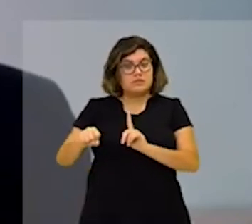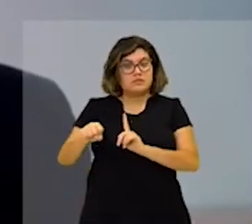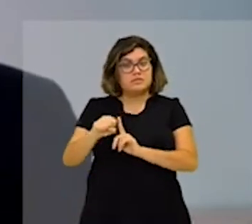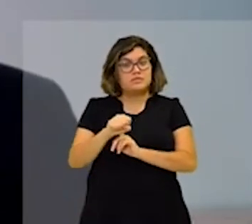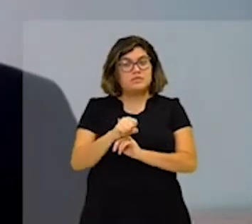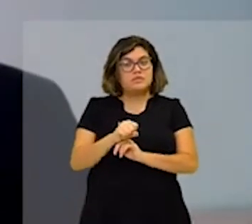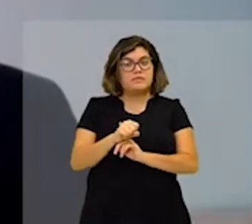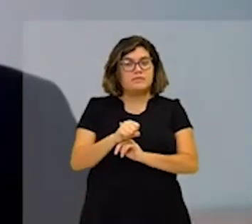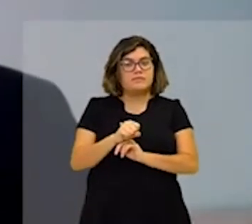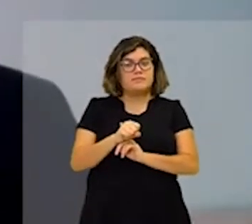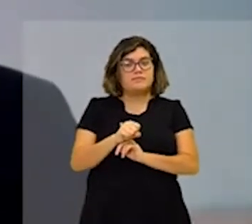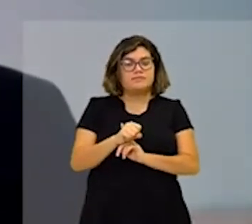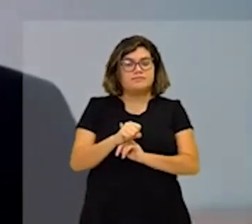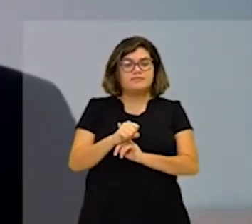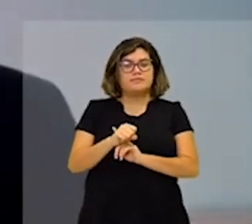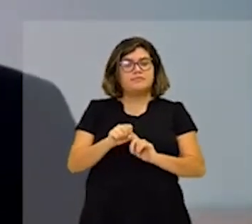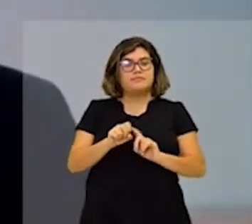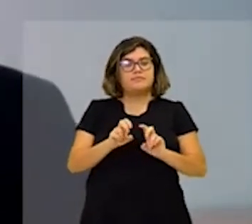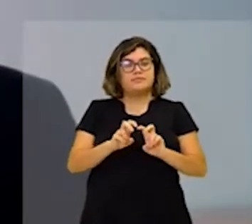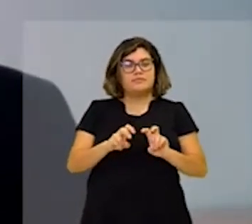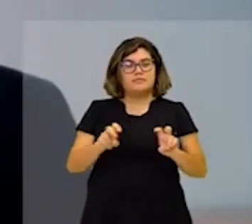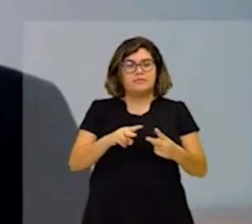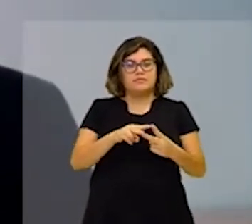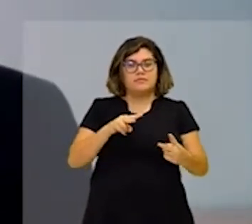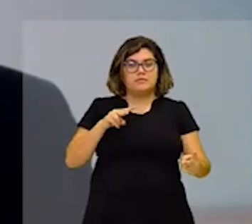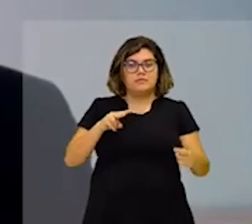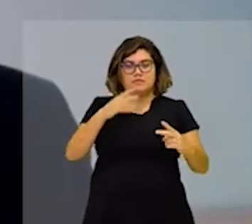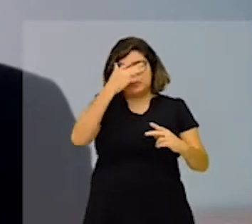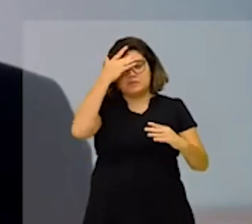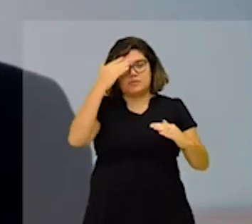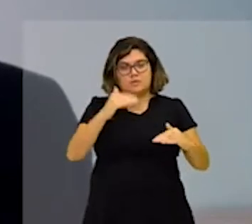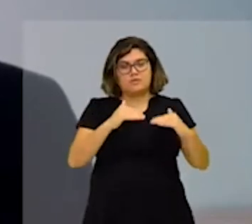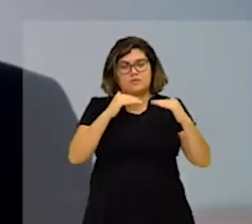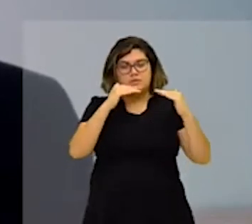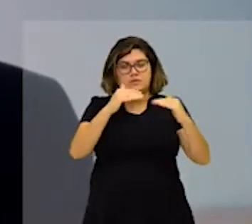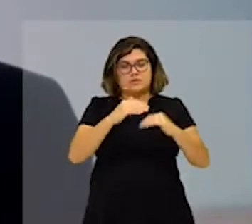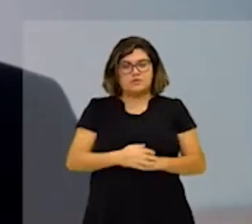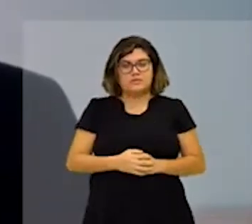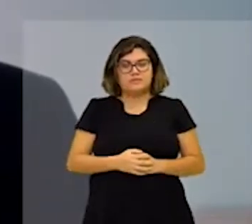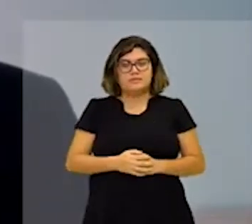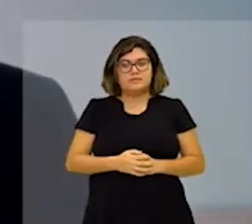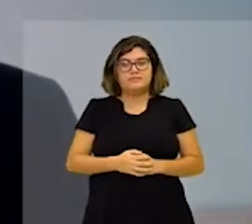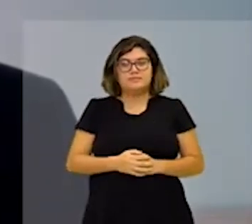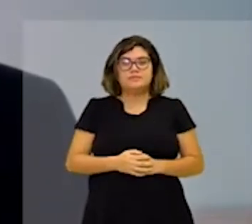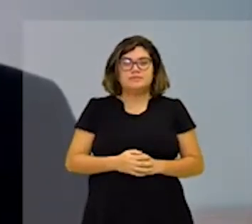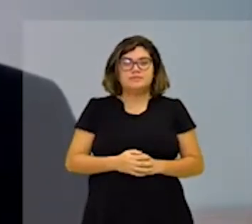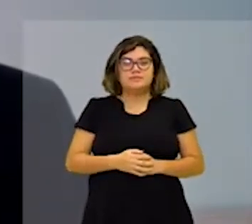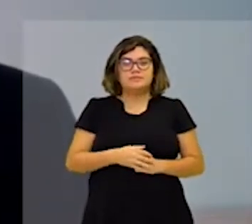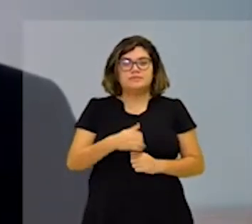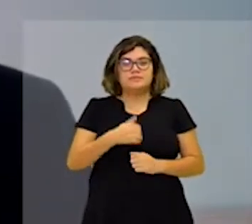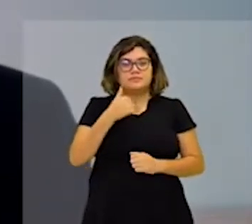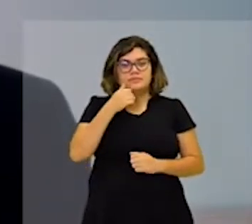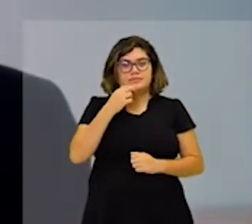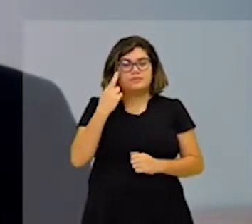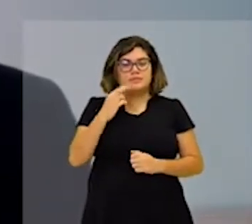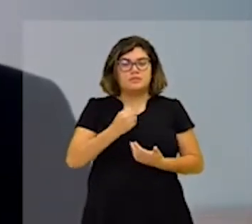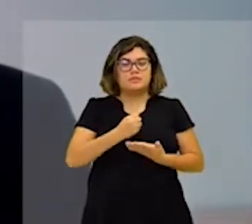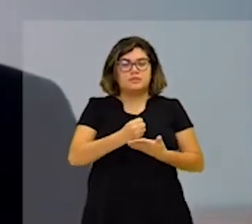e a mesa virtual as seguintes autoridade e chora assessora jurídica da vice-presidência